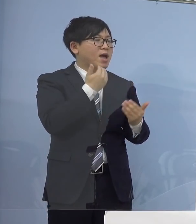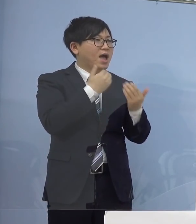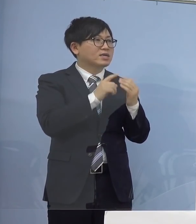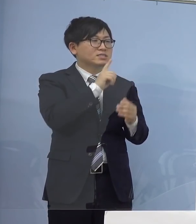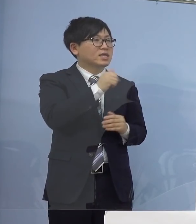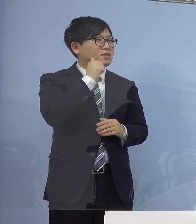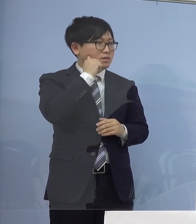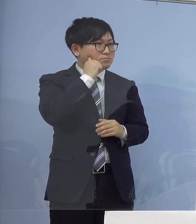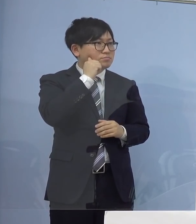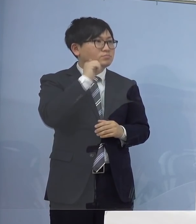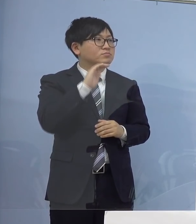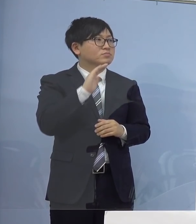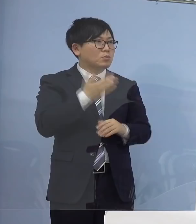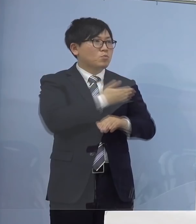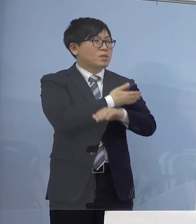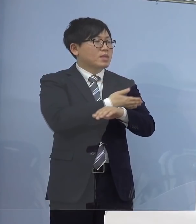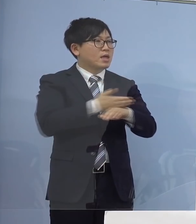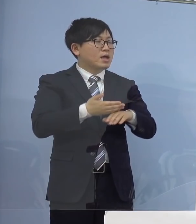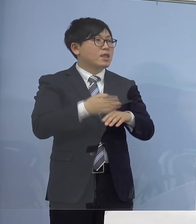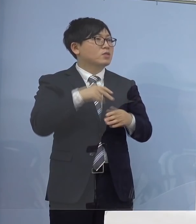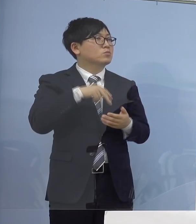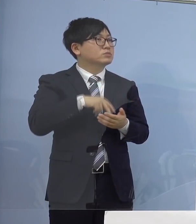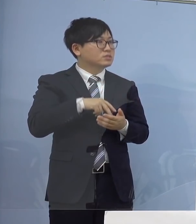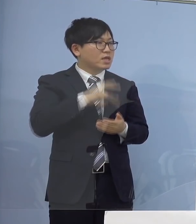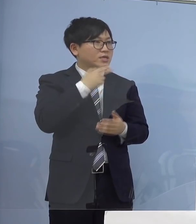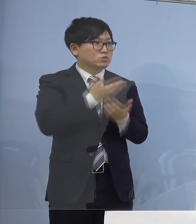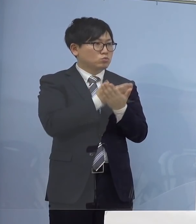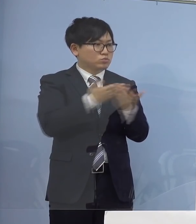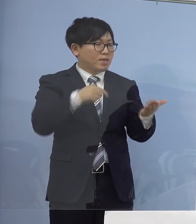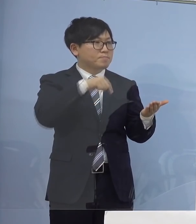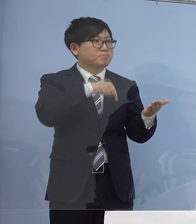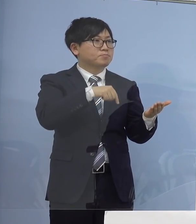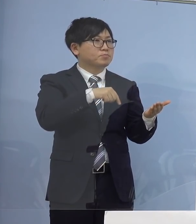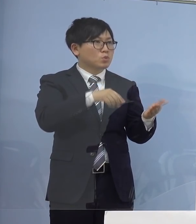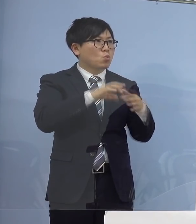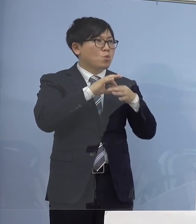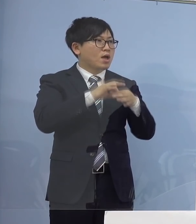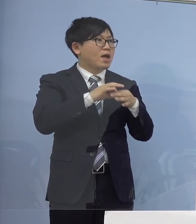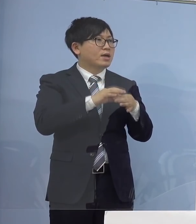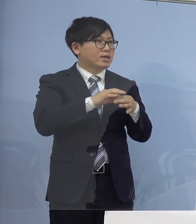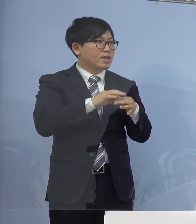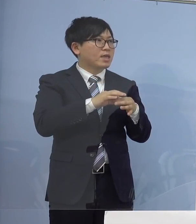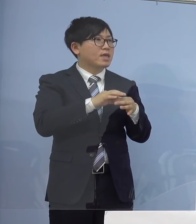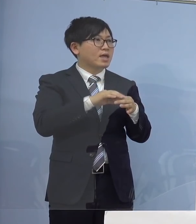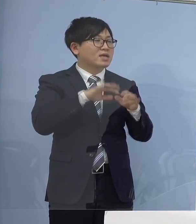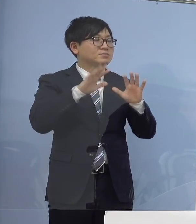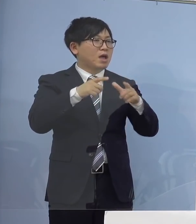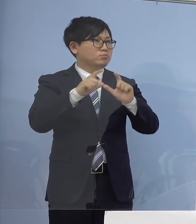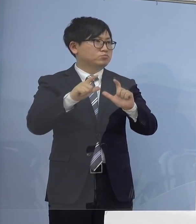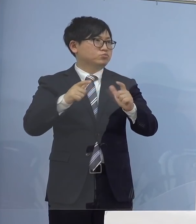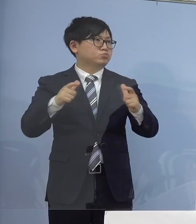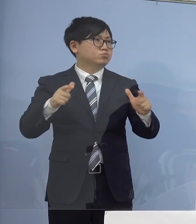傾向としてその飲食店の関係の方が増えてきている というのは事実でございますので